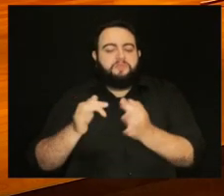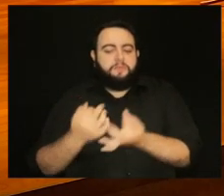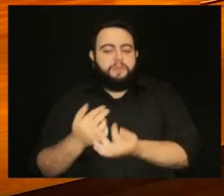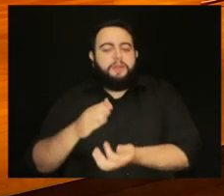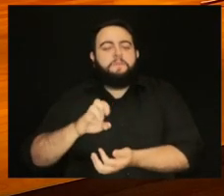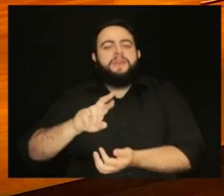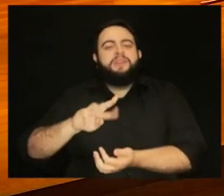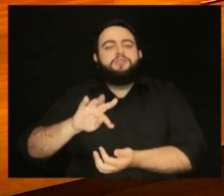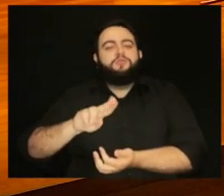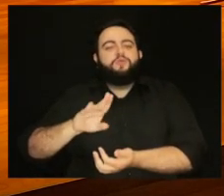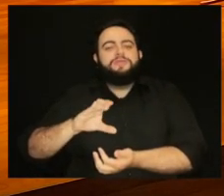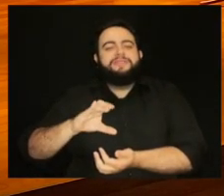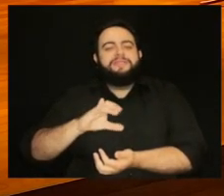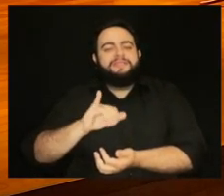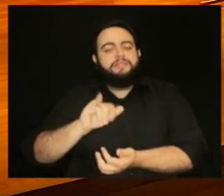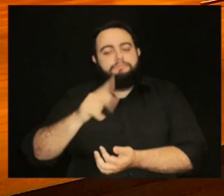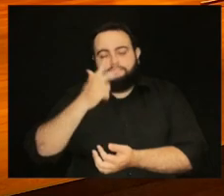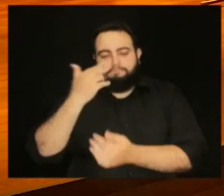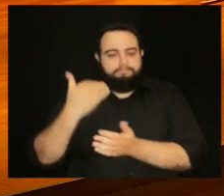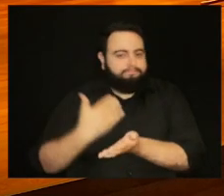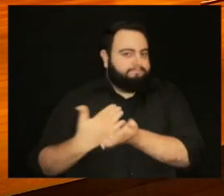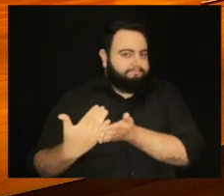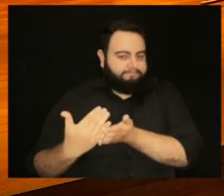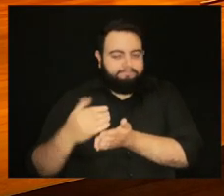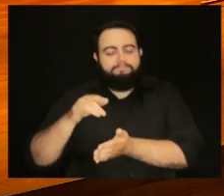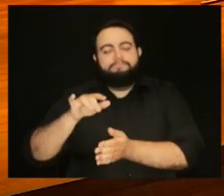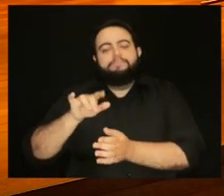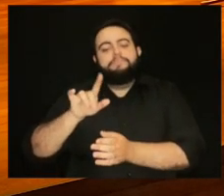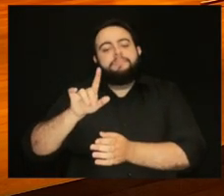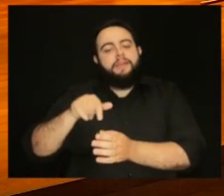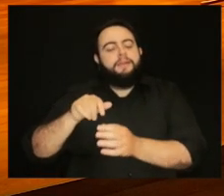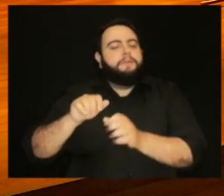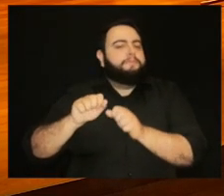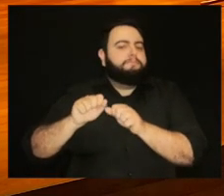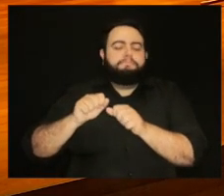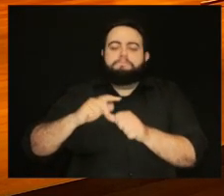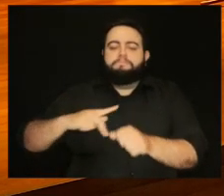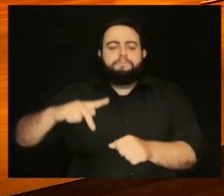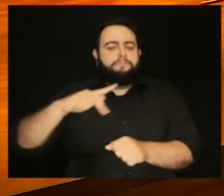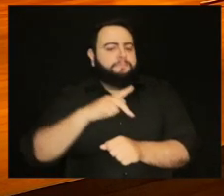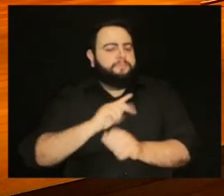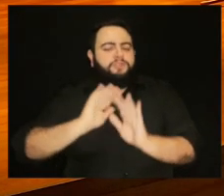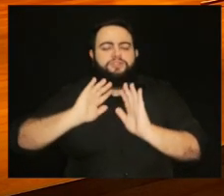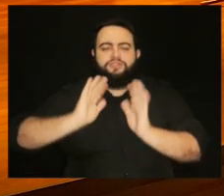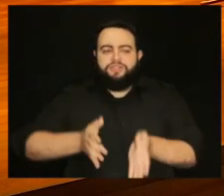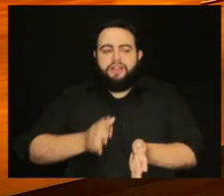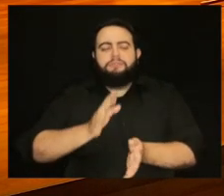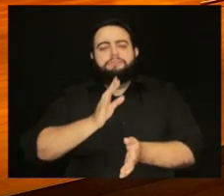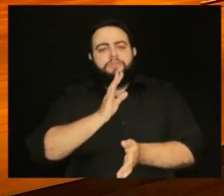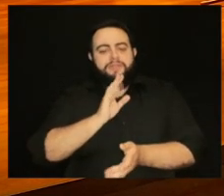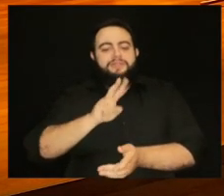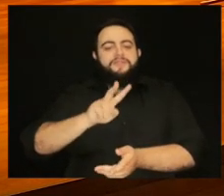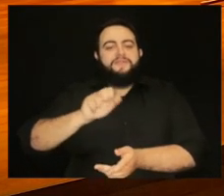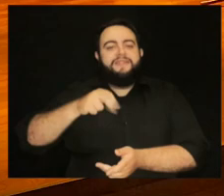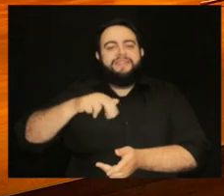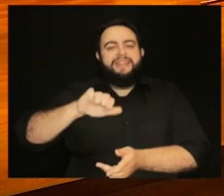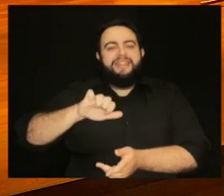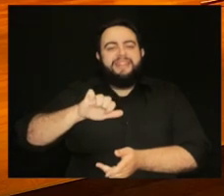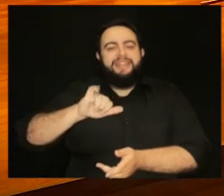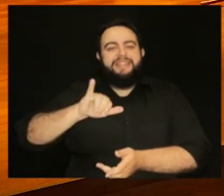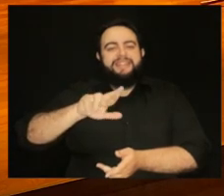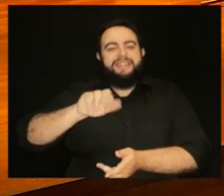e passa a ser chamado pelas pessoas em geral de Vaneirão. Ainda que os Bertussi chamassem de samba